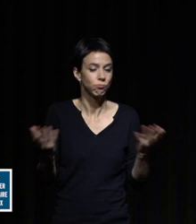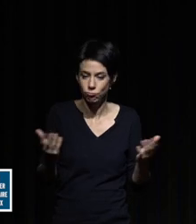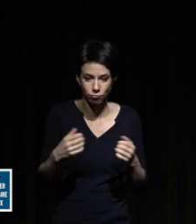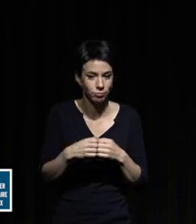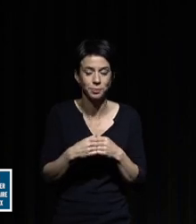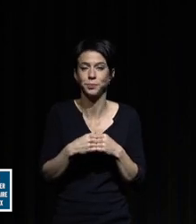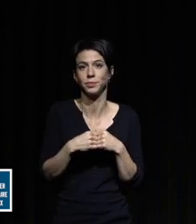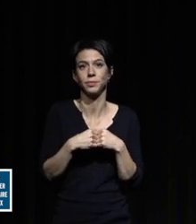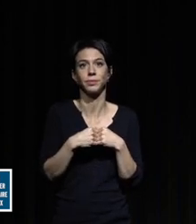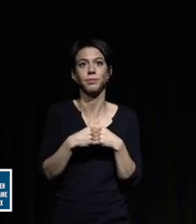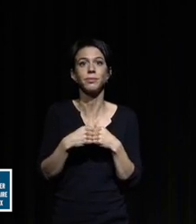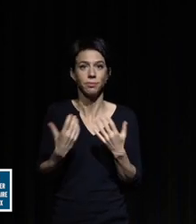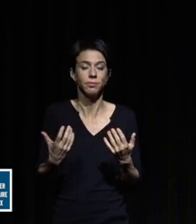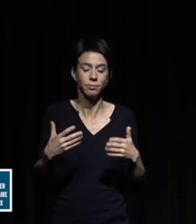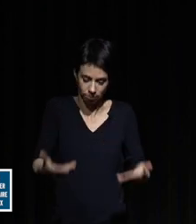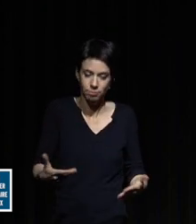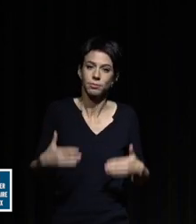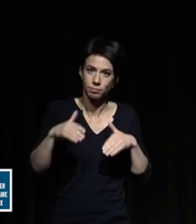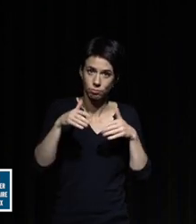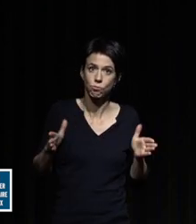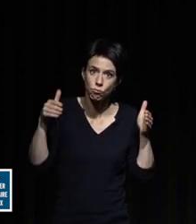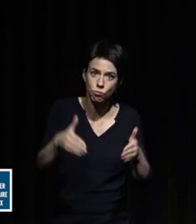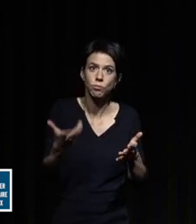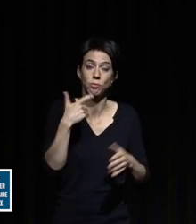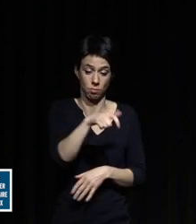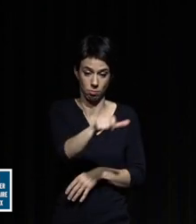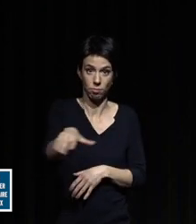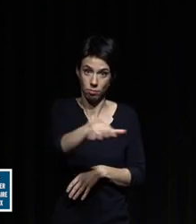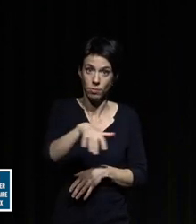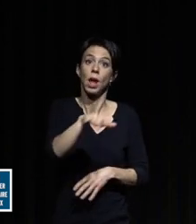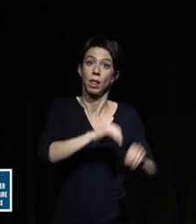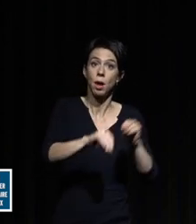en charge maintenant thérapeutique maintenant que j'ai fini un peu mon rappel mais exemple